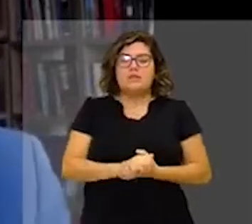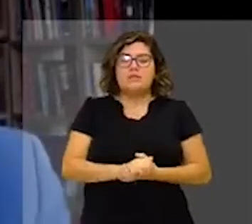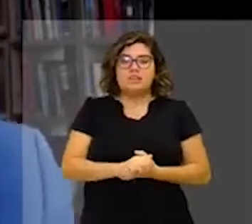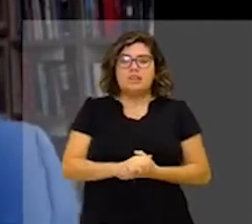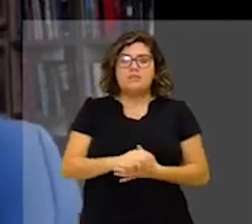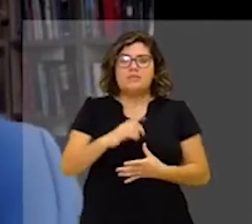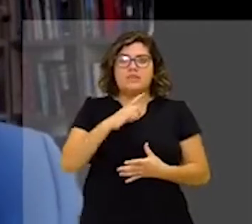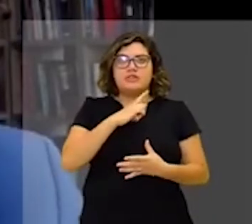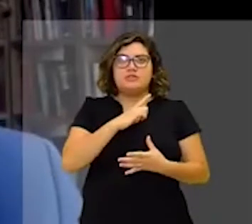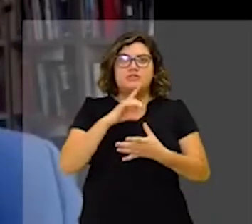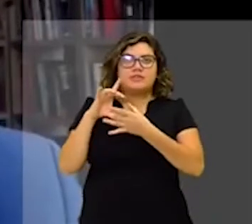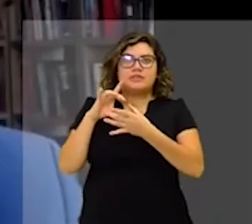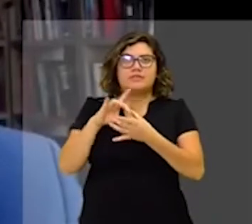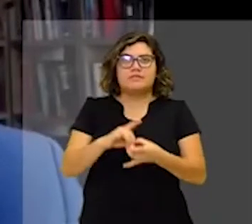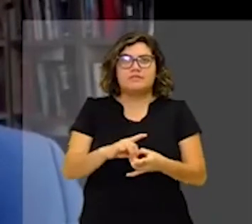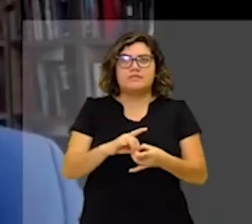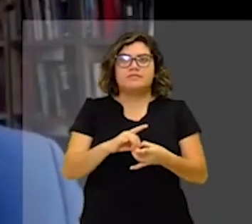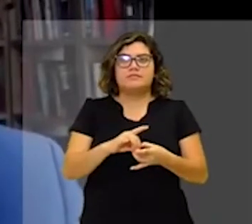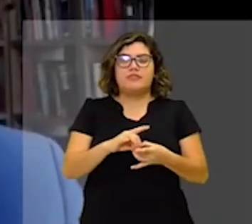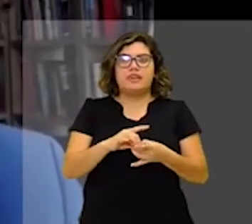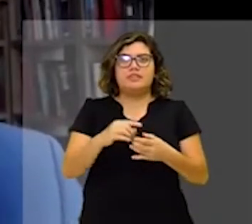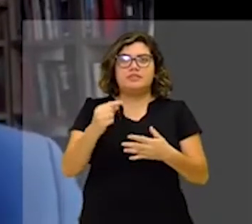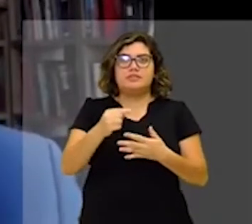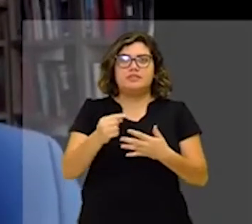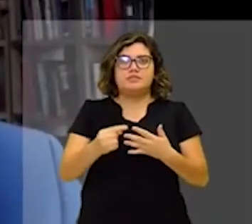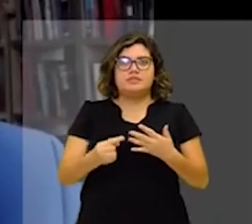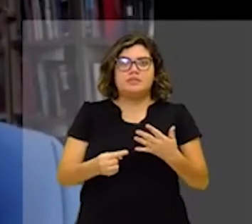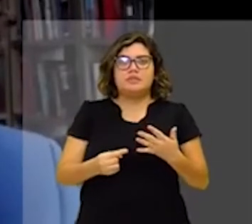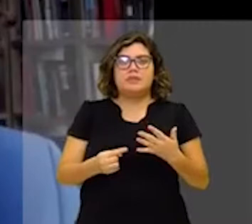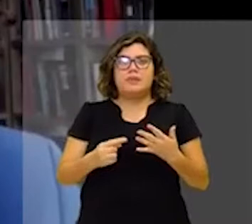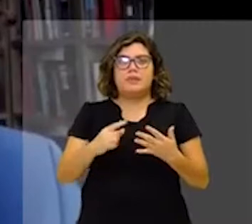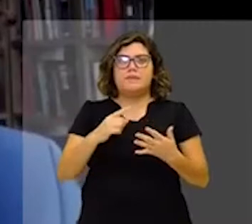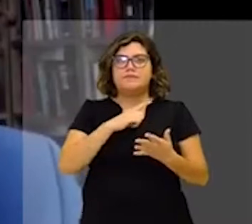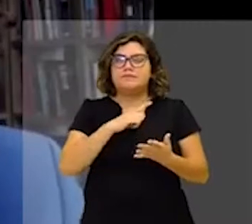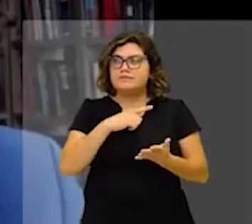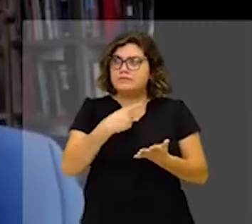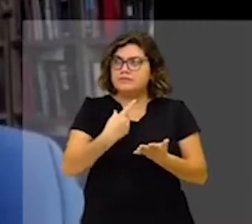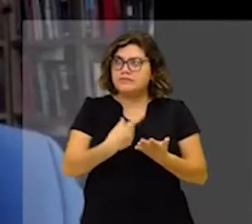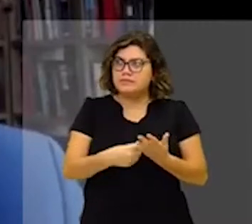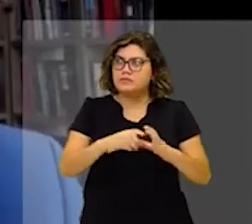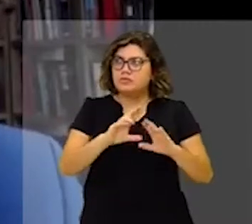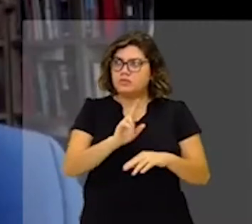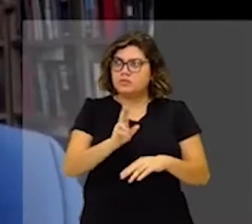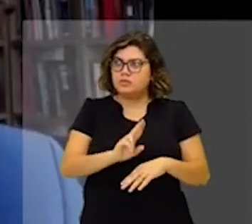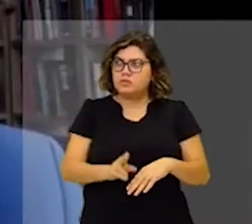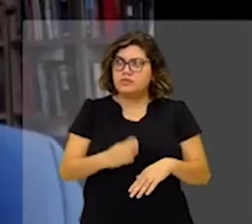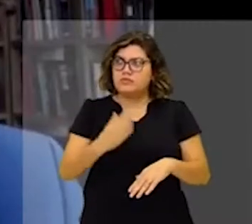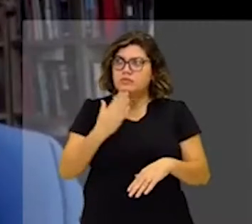se deu o indeferimento do registro daquele nome de candidatura que pretende apenas que